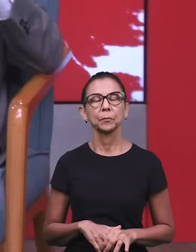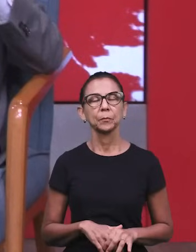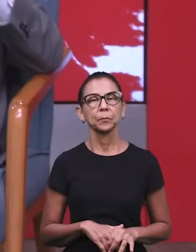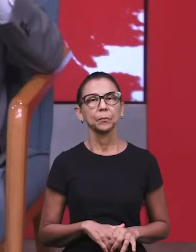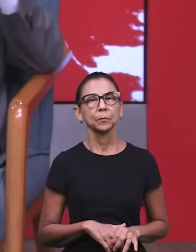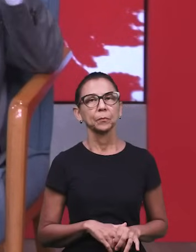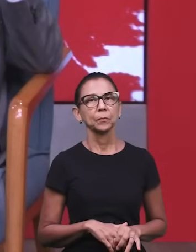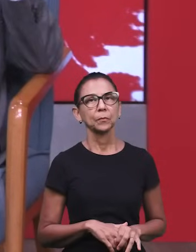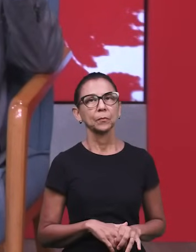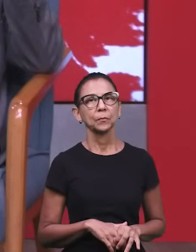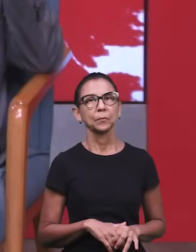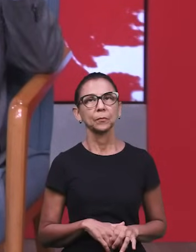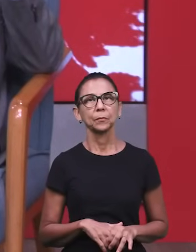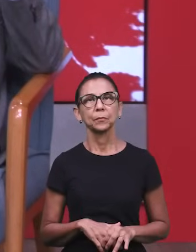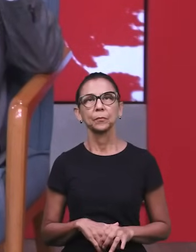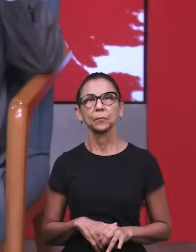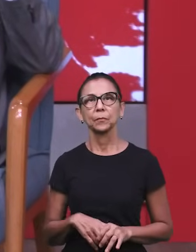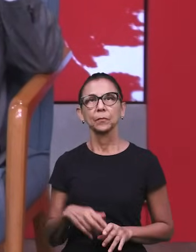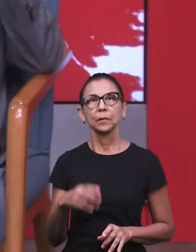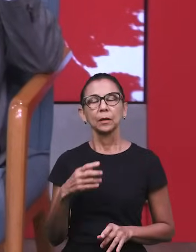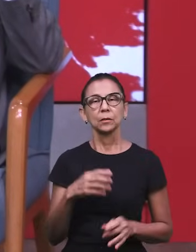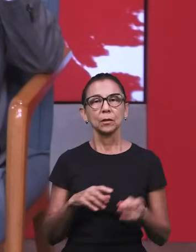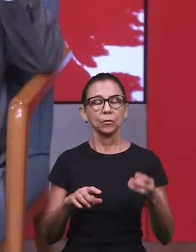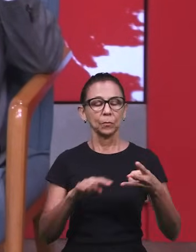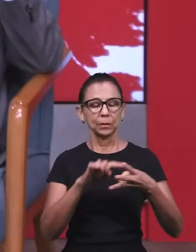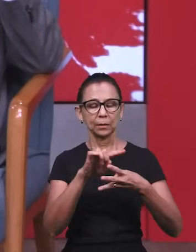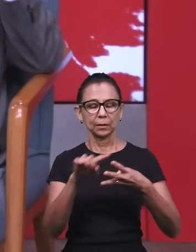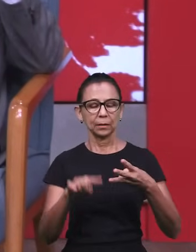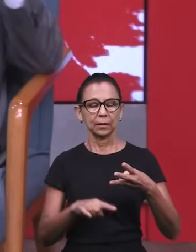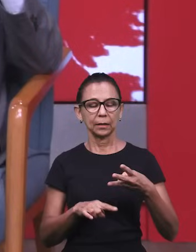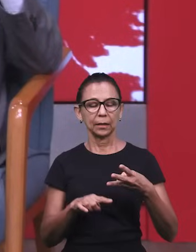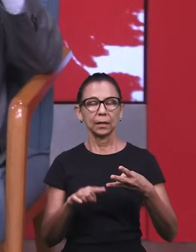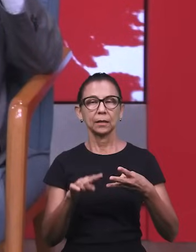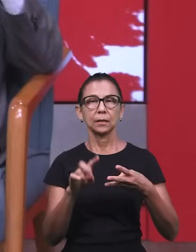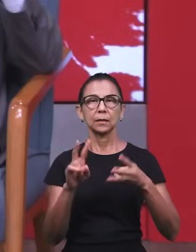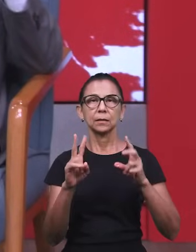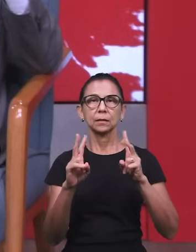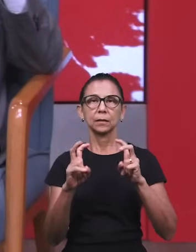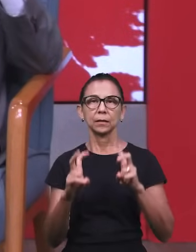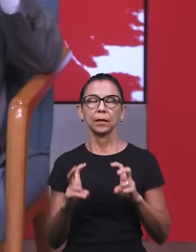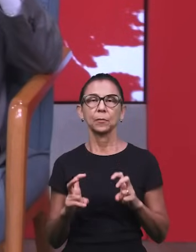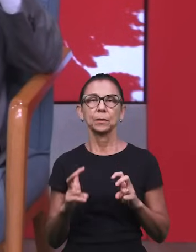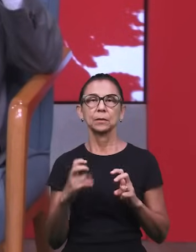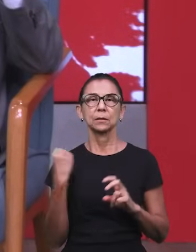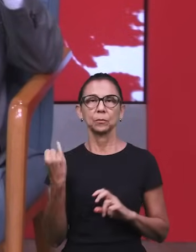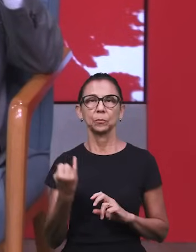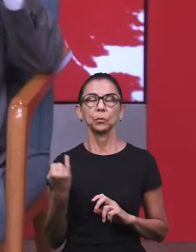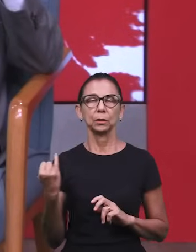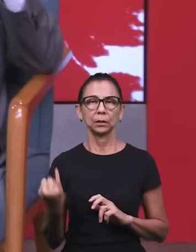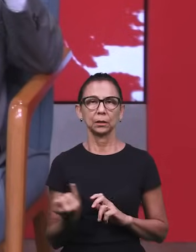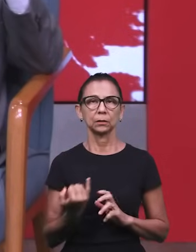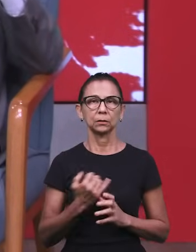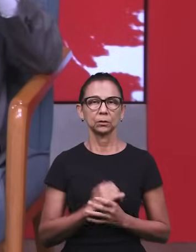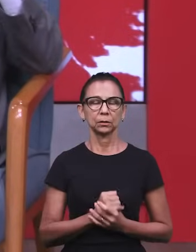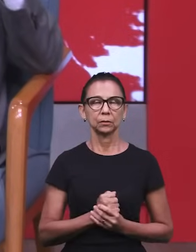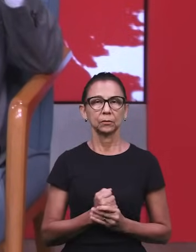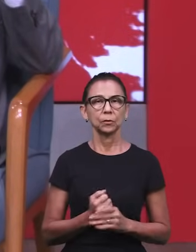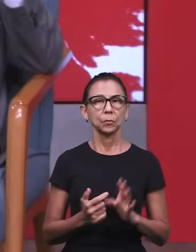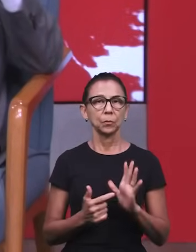aí na própria vinheta você já vê os três temas muito importantes e que nós vamos abordar aqui